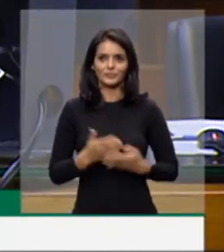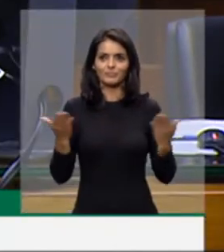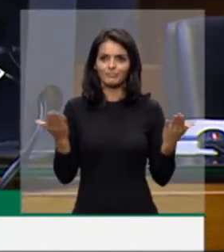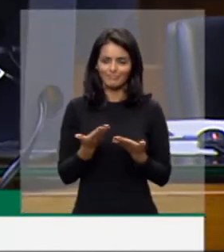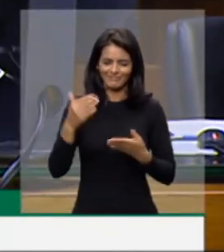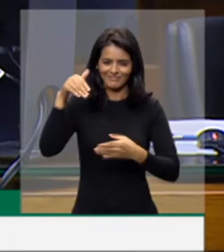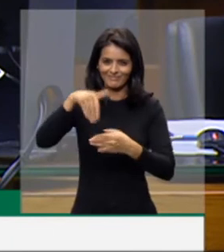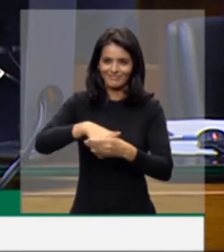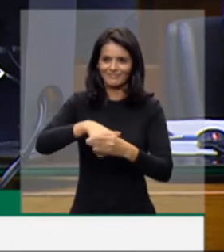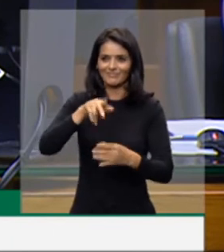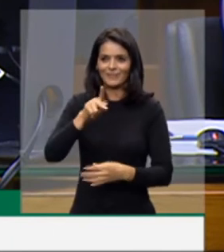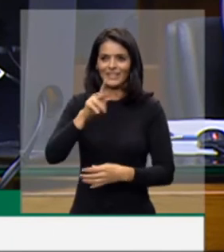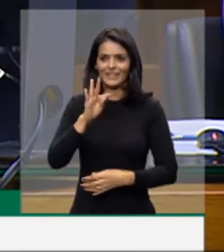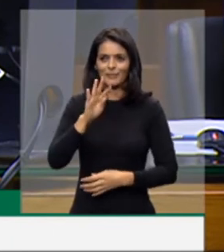COM BASE NISSO, COM A